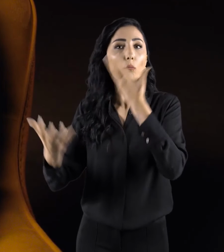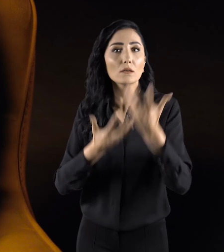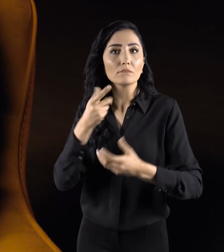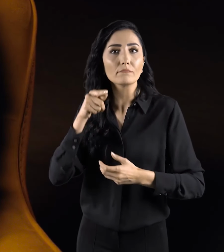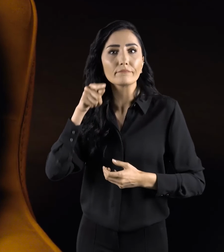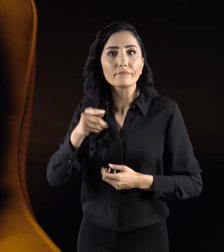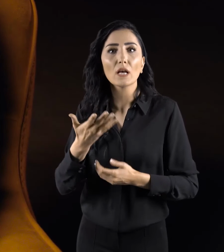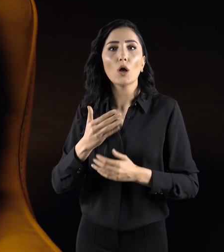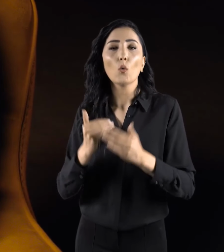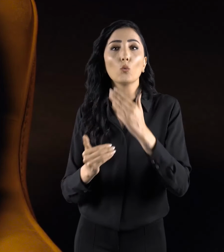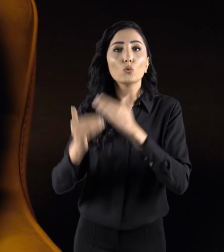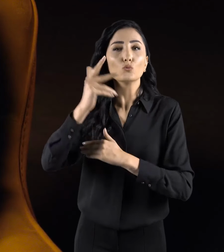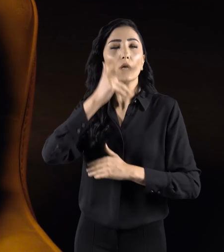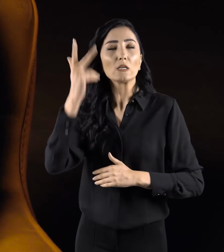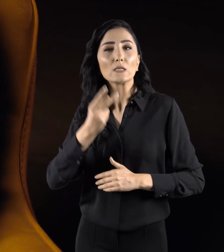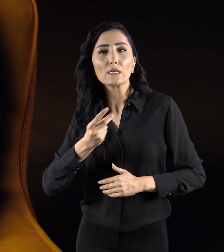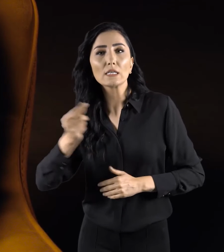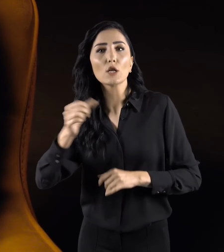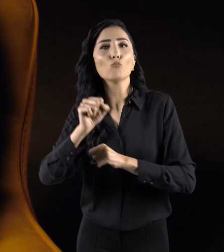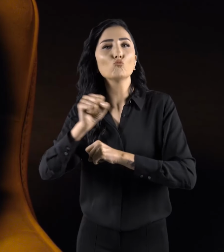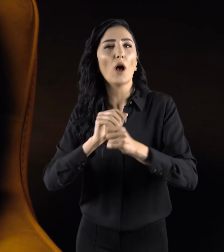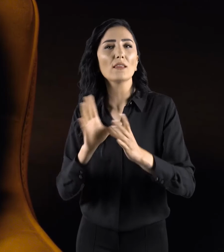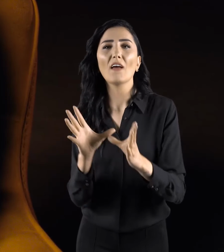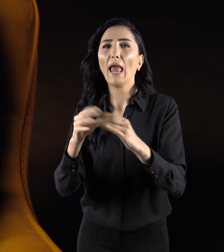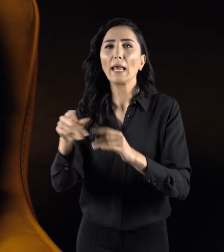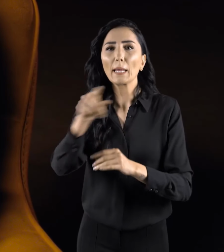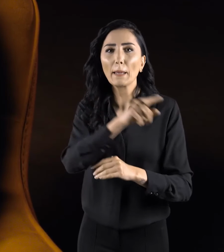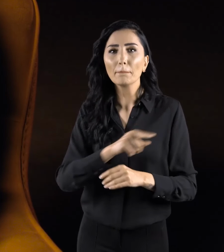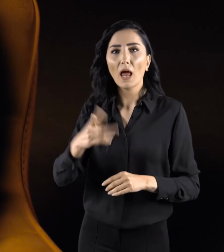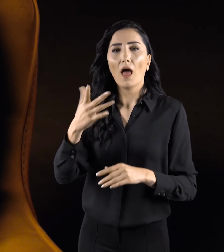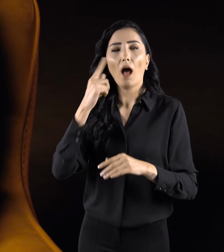hızı ile yüksekliği, mücadele eden ekiplere yol gösterirken halkı da